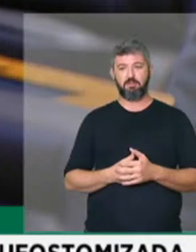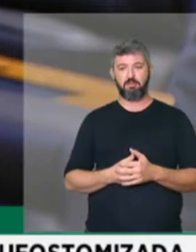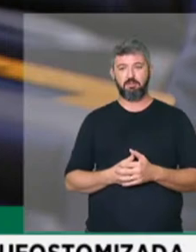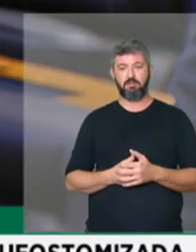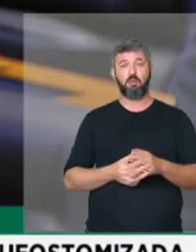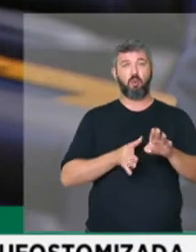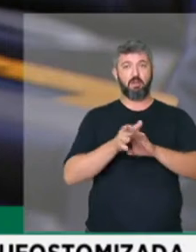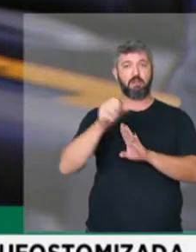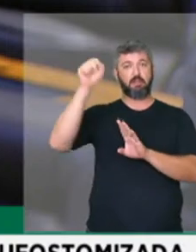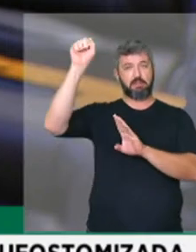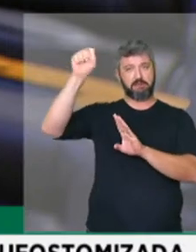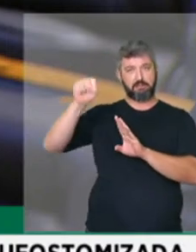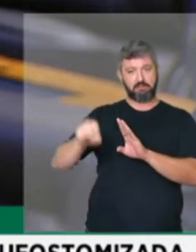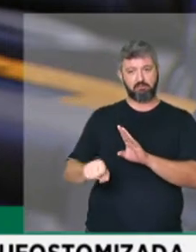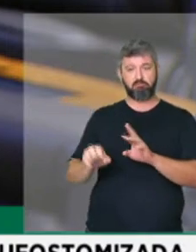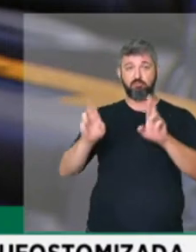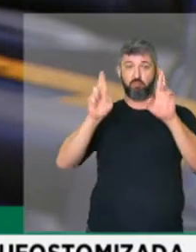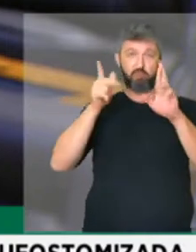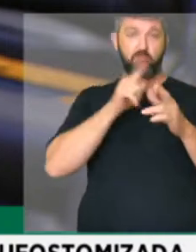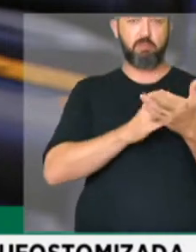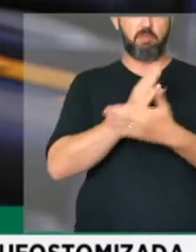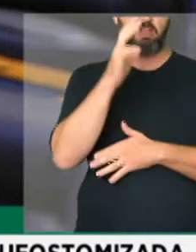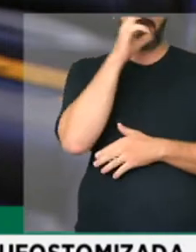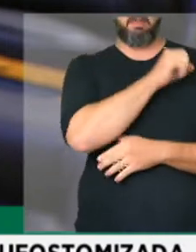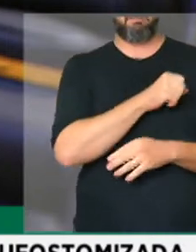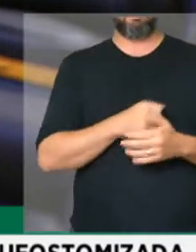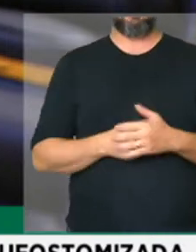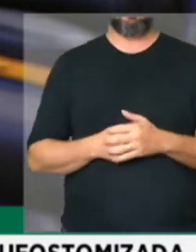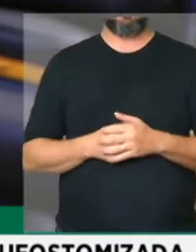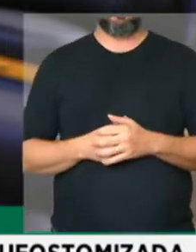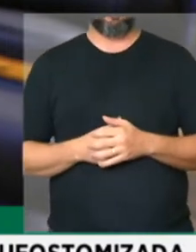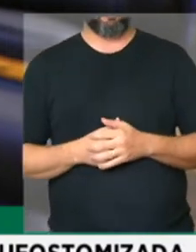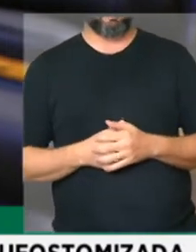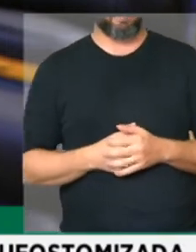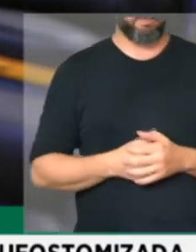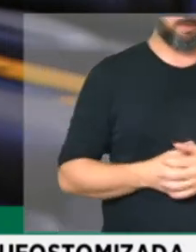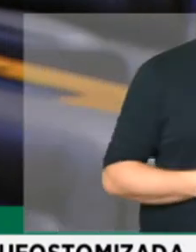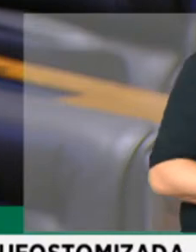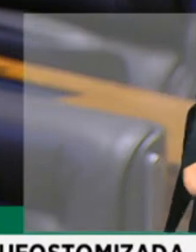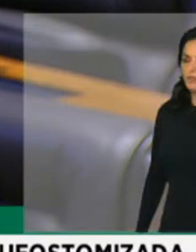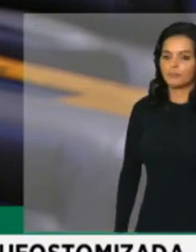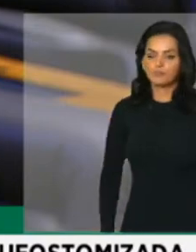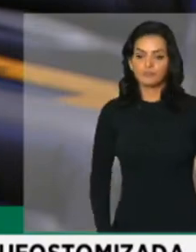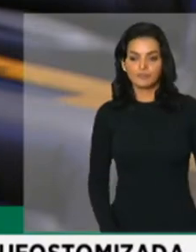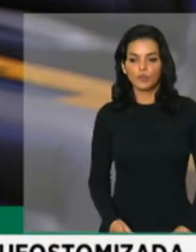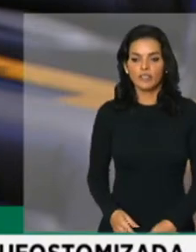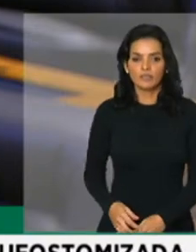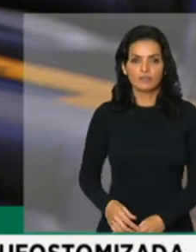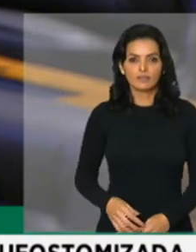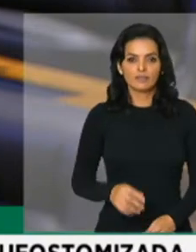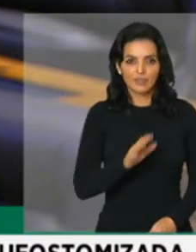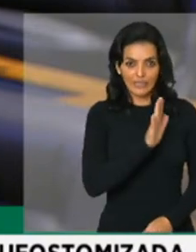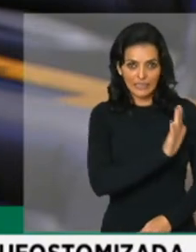PARABENIZANDO O DEPUTADO ZACHARIAS CALIL, COLOCA EM DEBATE A QUESTÃO DA TRAQUEOSTOMIA PRINCIPALMENTE NAS CRIANÇAS, O PCDOB ORIENTA